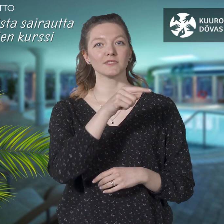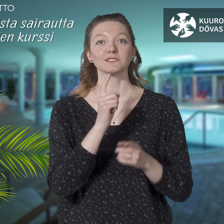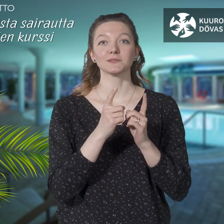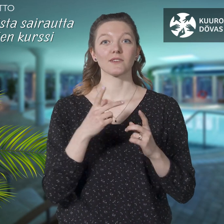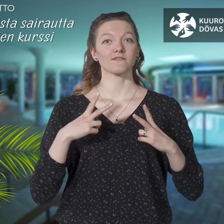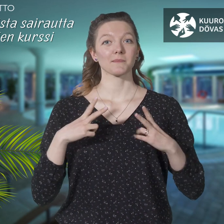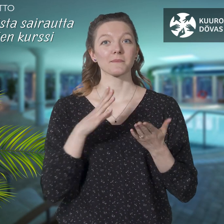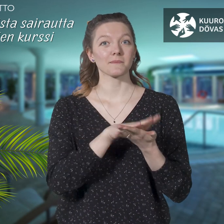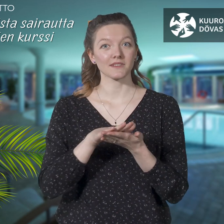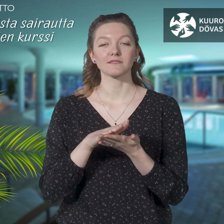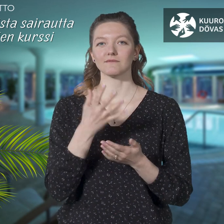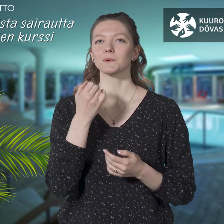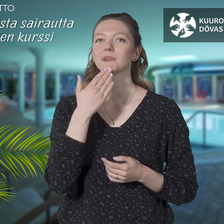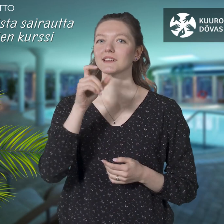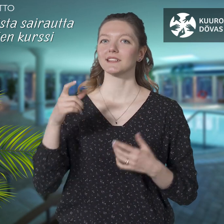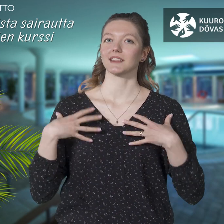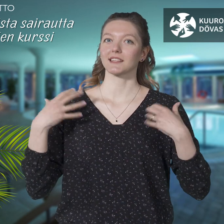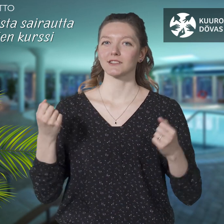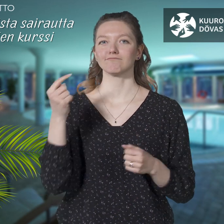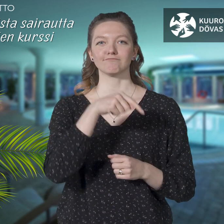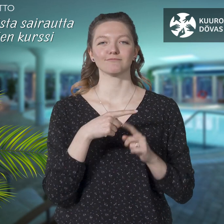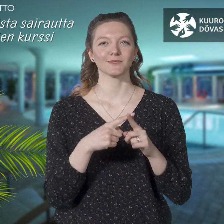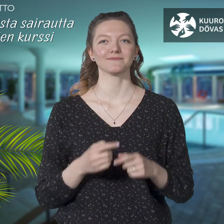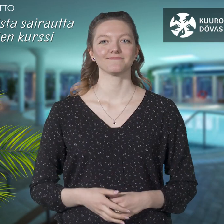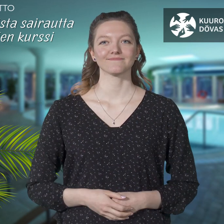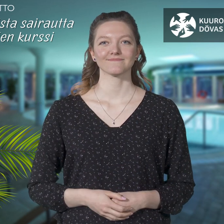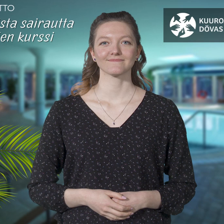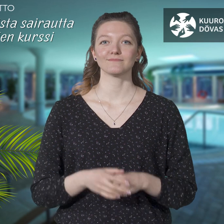mutta myös terveet henkilöt voivat osallistua, - jos vapaita paikkoja on jäljellä.